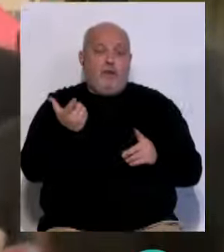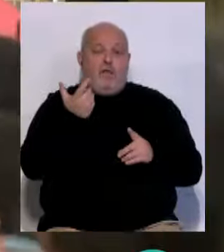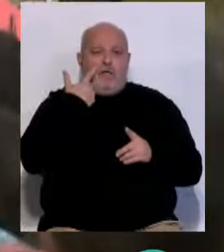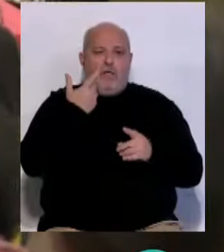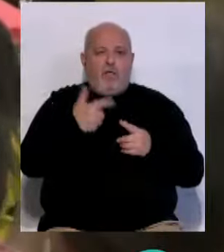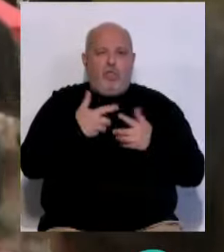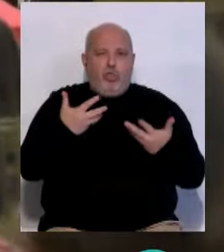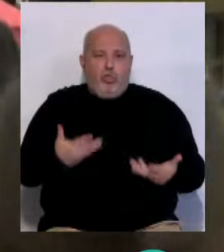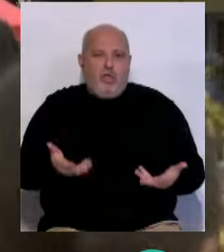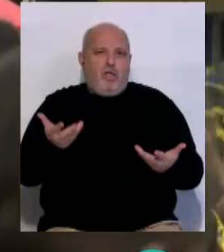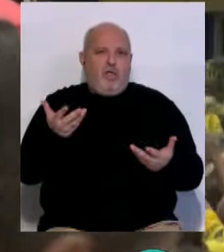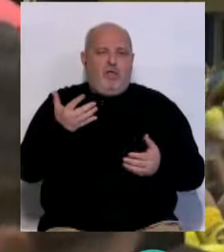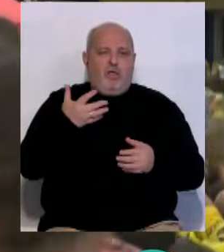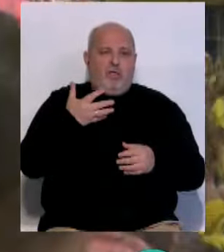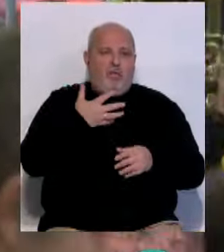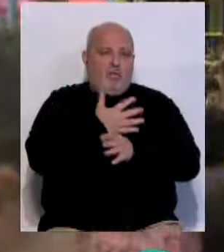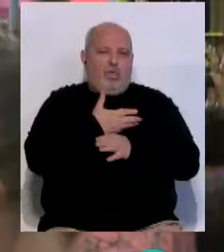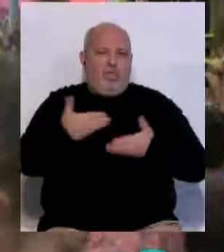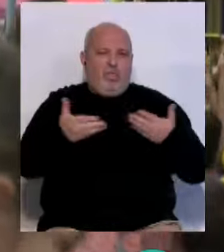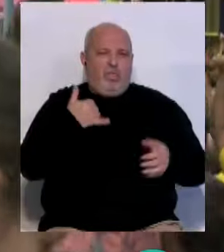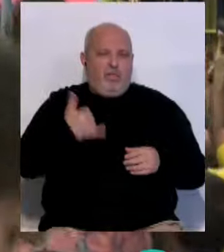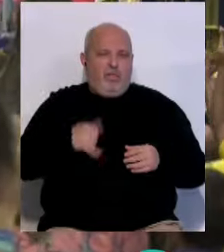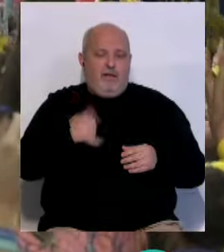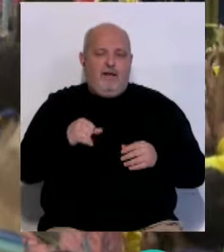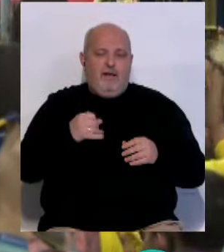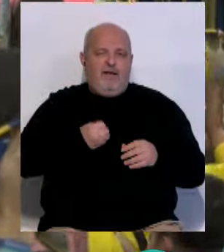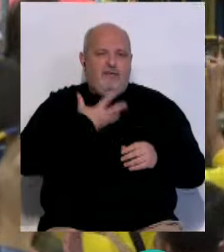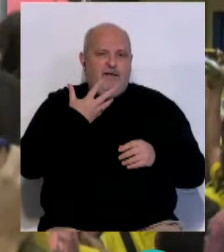visto en mucho muchos tramos de muchos partidos de la primera vuelta la verdad que el ambiente será